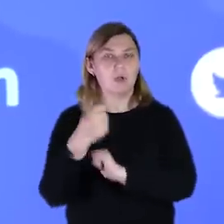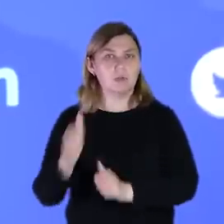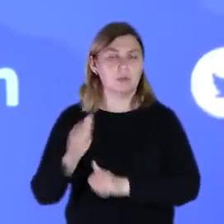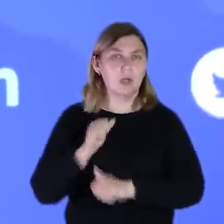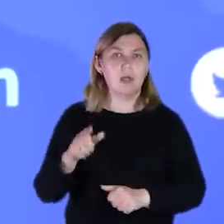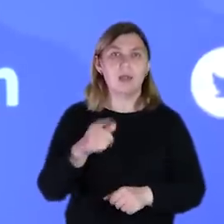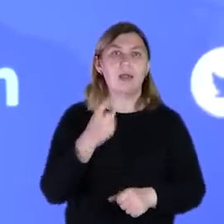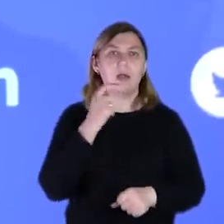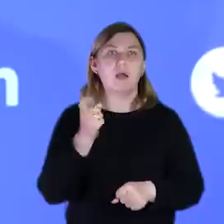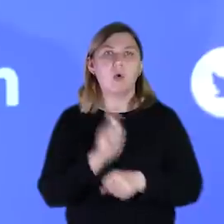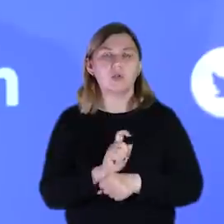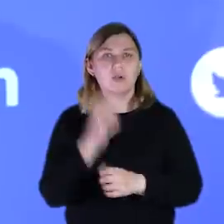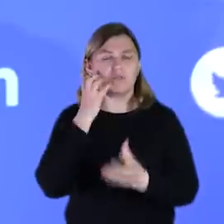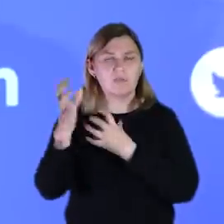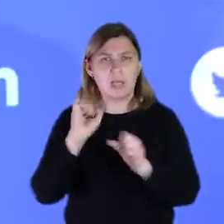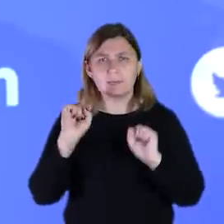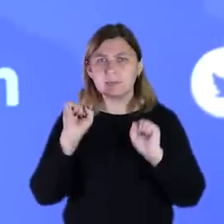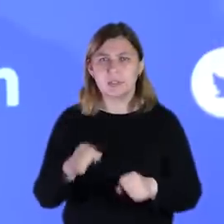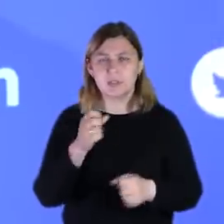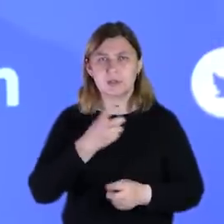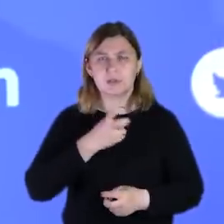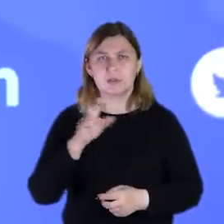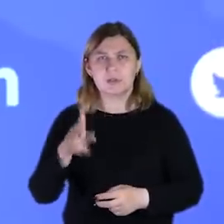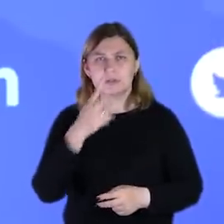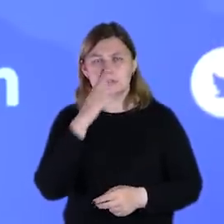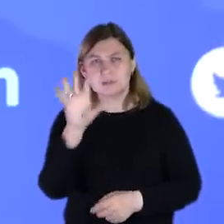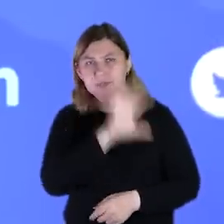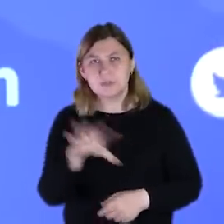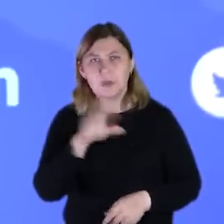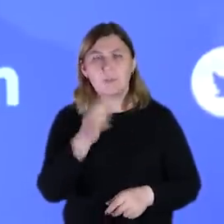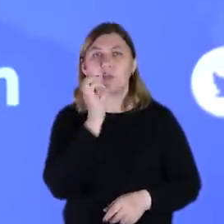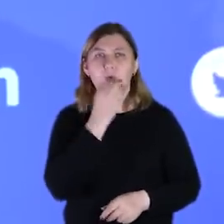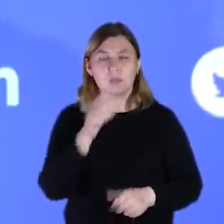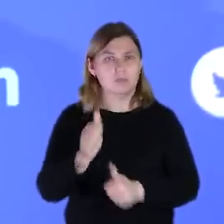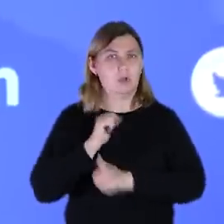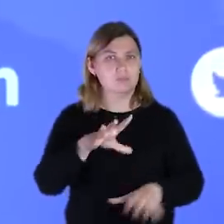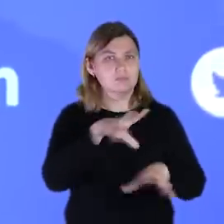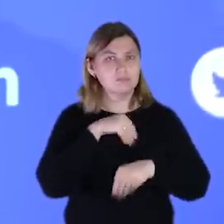kontrwywiad bardzo pilnie przyglądał się tym powoływanym poborowym, żeby eliminować